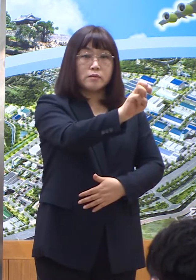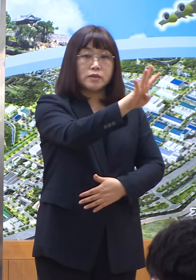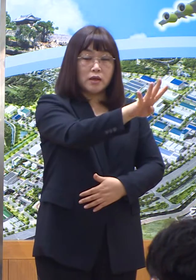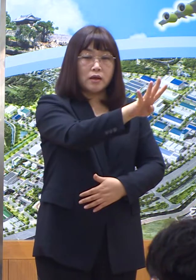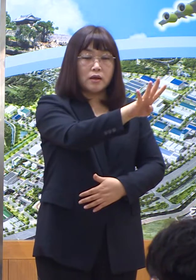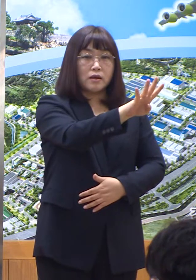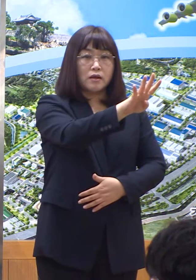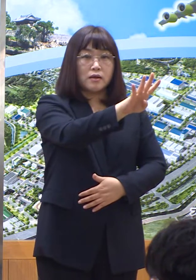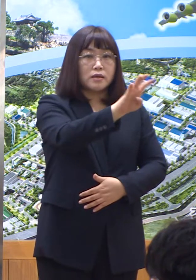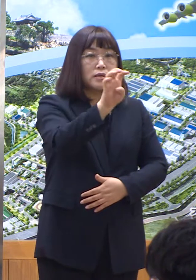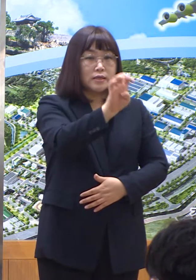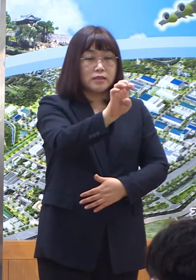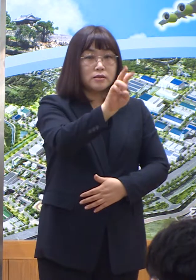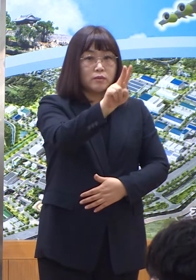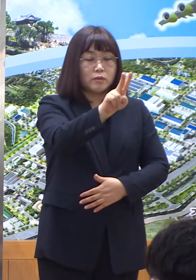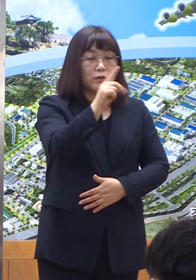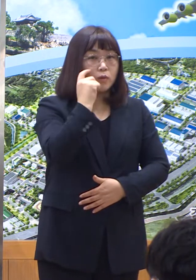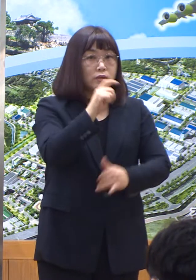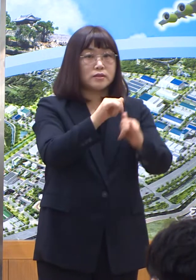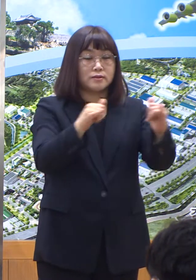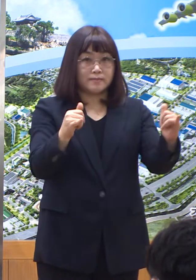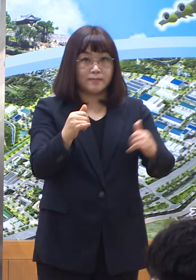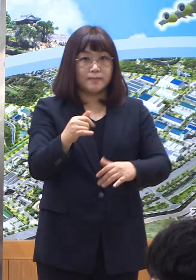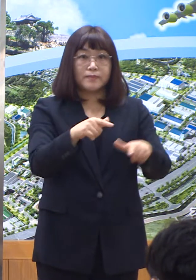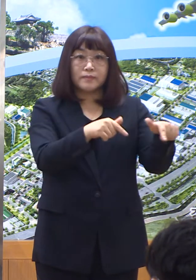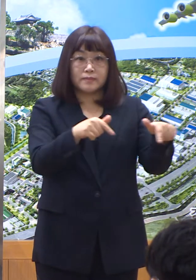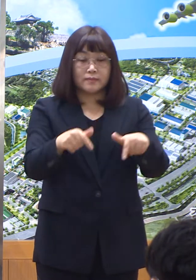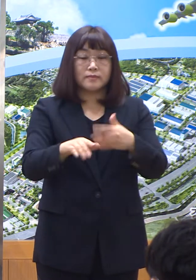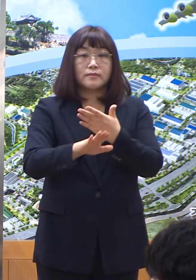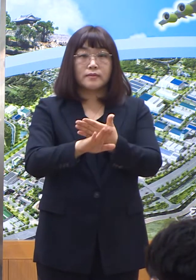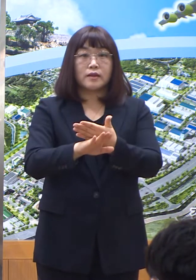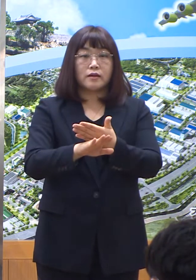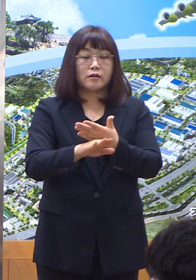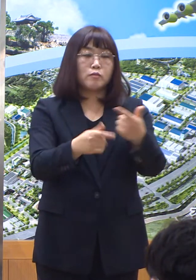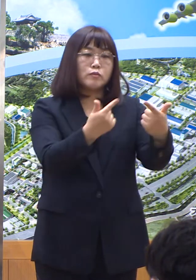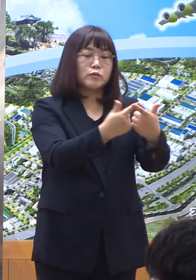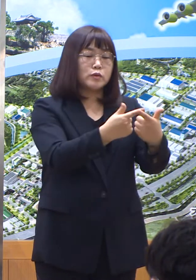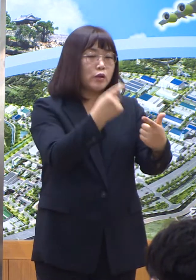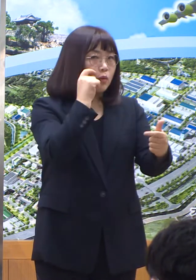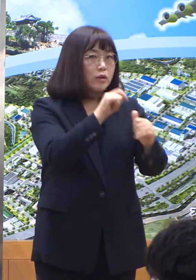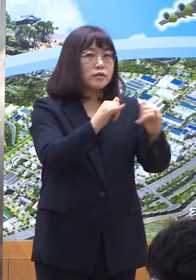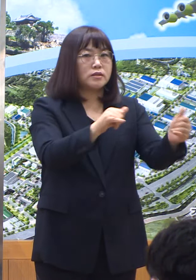2842번 확진자는 각각 다른 부산 확진자의 접촉자이고